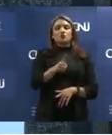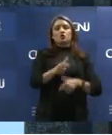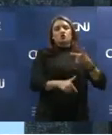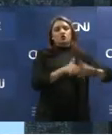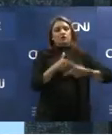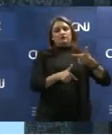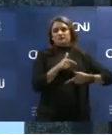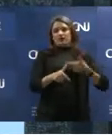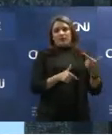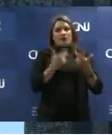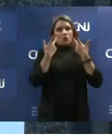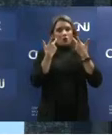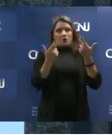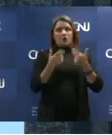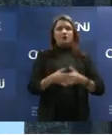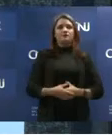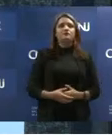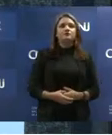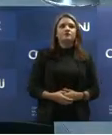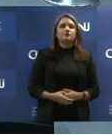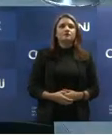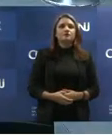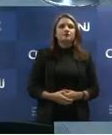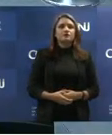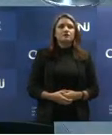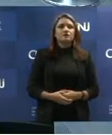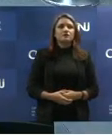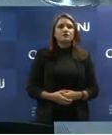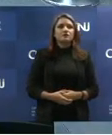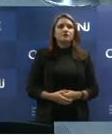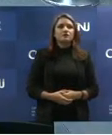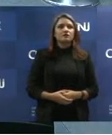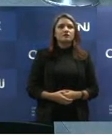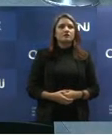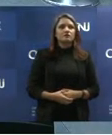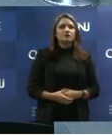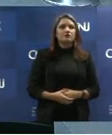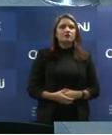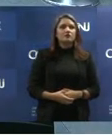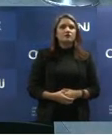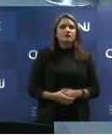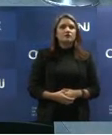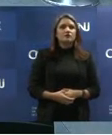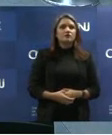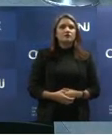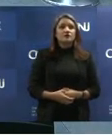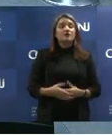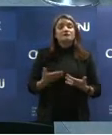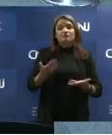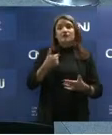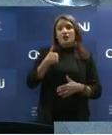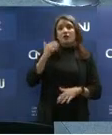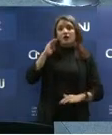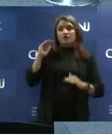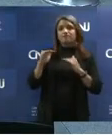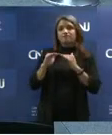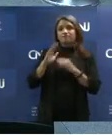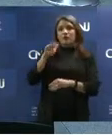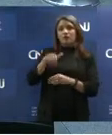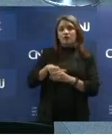Presidente, eu gostaria de acompanhar o voto de Vossa Excelência. Pois não. Então continua sendo por maioria